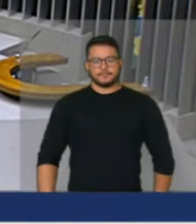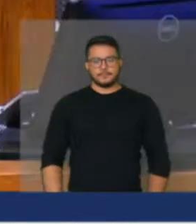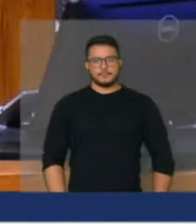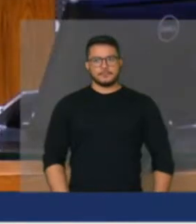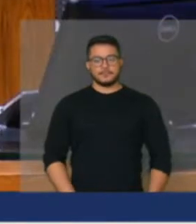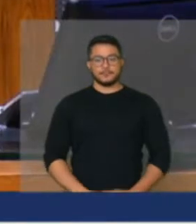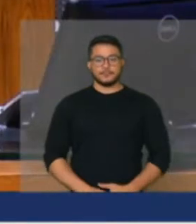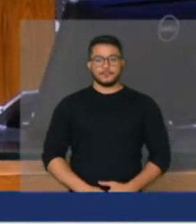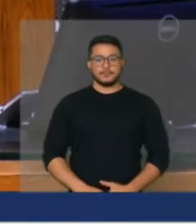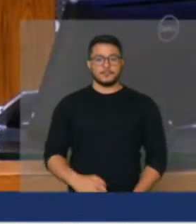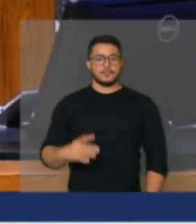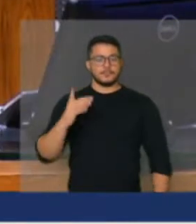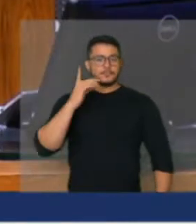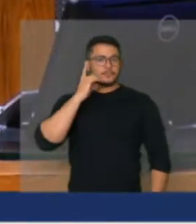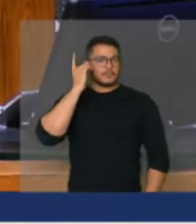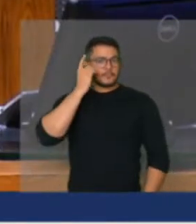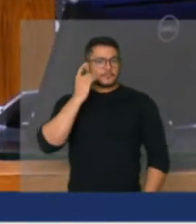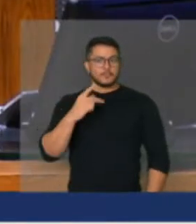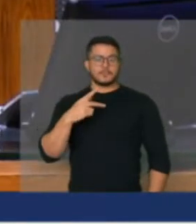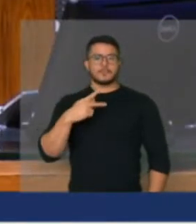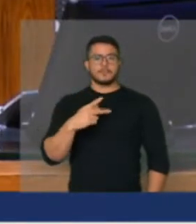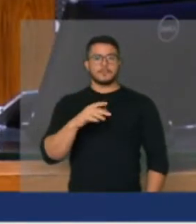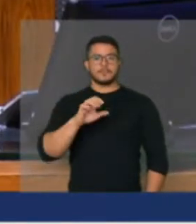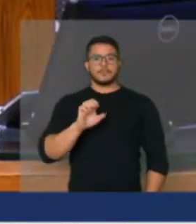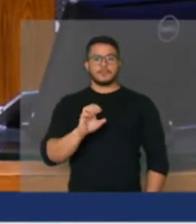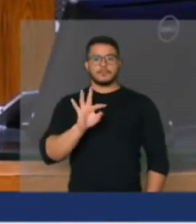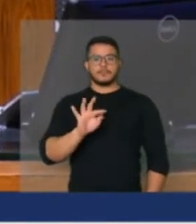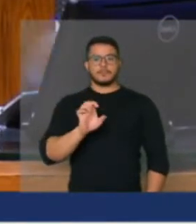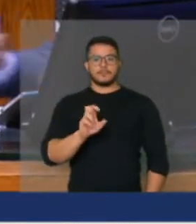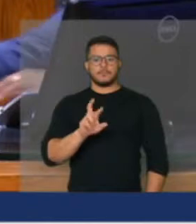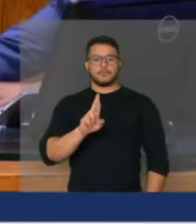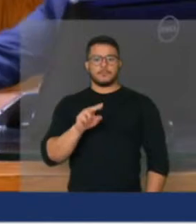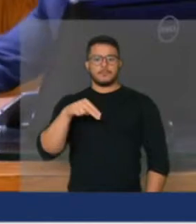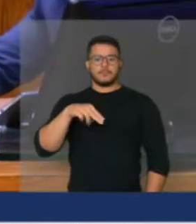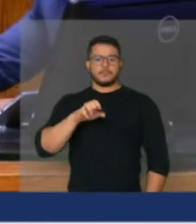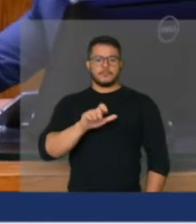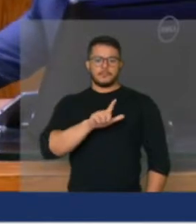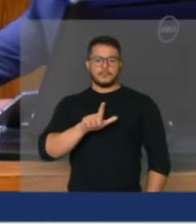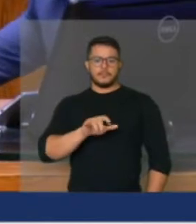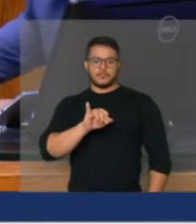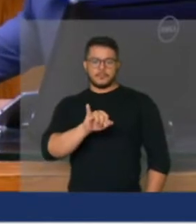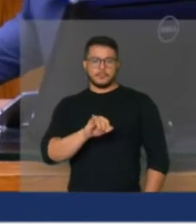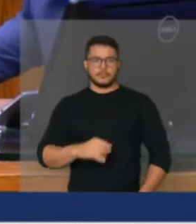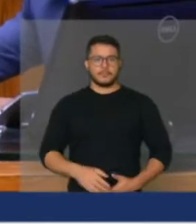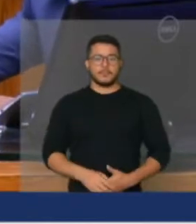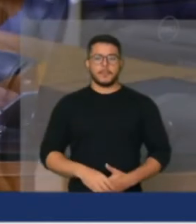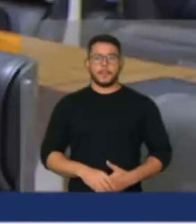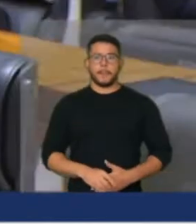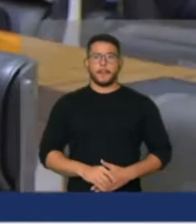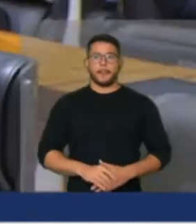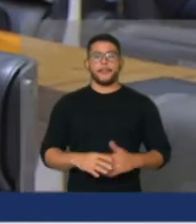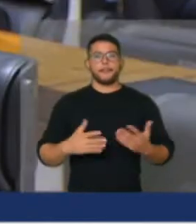ACABAR. -- [PRESIDENTE]: DEPUTADO PETERNELLI DEPOIS VAMOS PARA A ORIENTAÇÃO DE BANCADA. -- [DEPUTADO]: PRESIDENTE O LÍDER DE GOVERNO JÁ COLOCOU A DISPOSIÇÃO DO